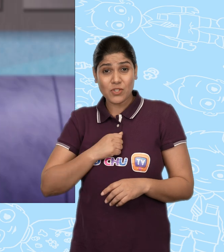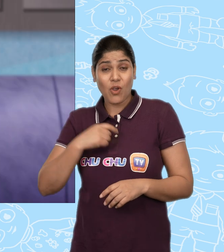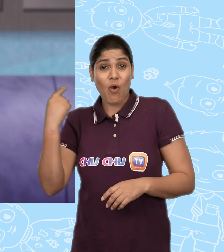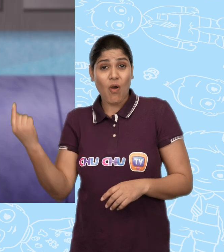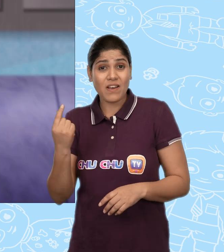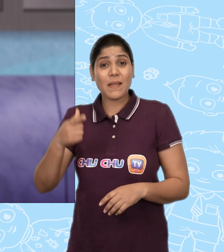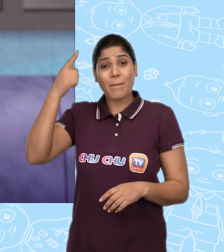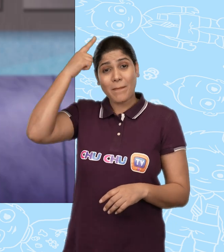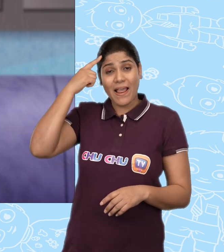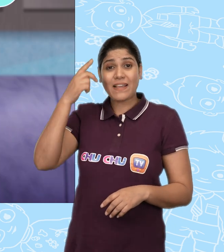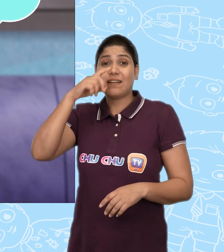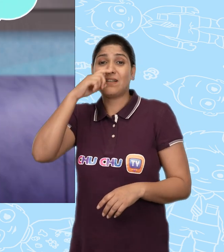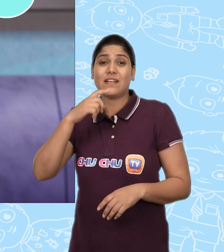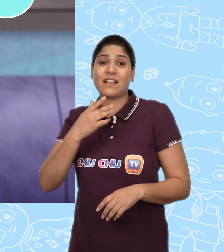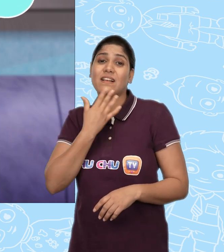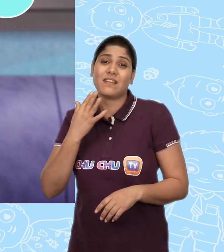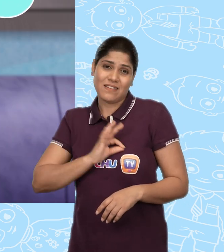मुझे बस पसंद है काला और निला